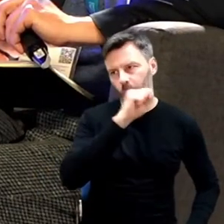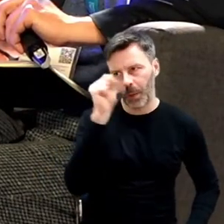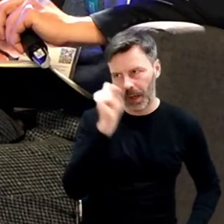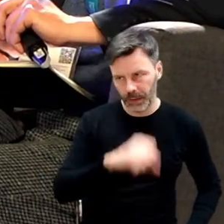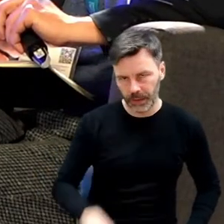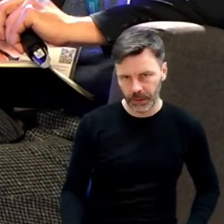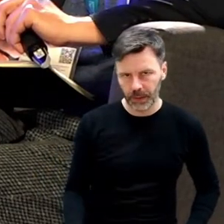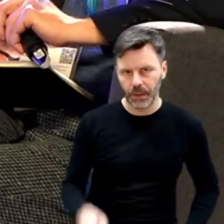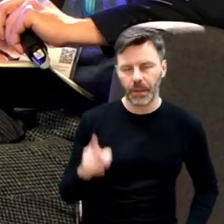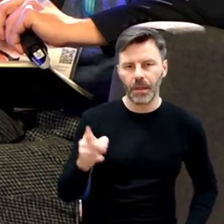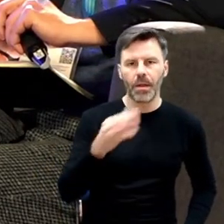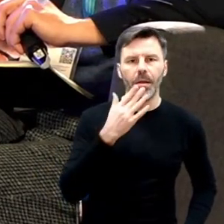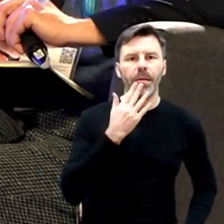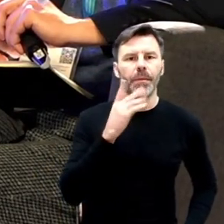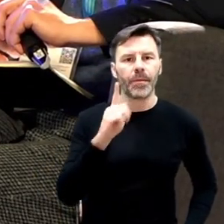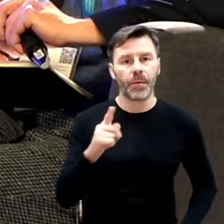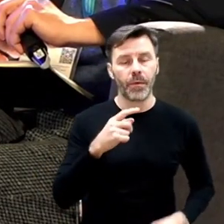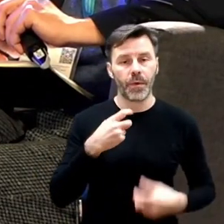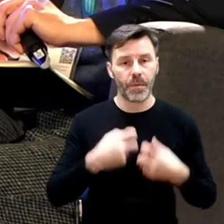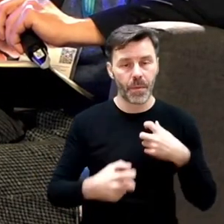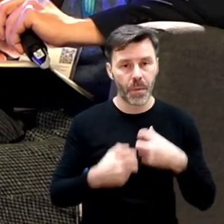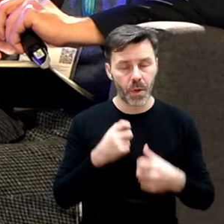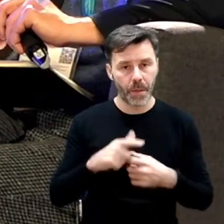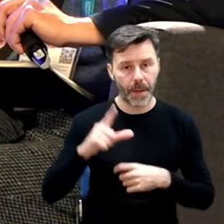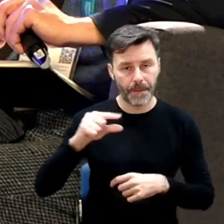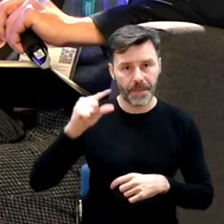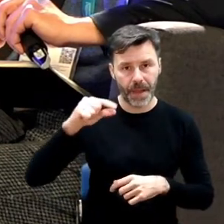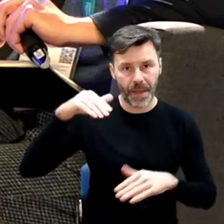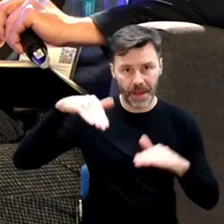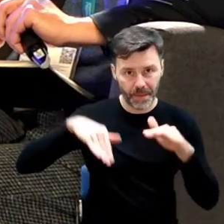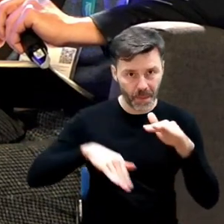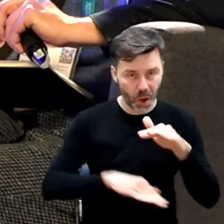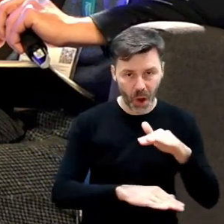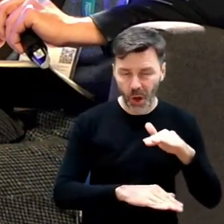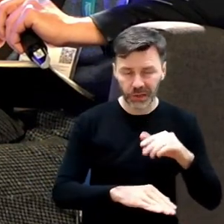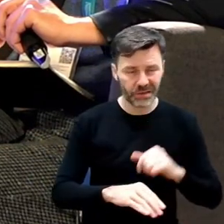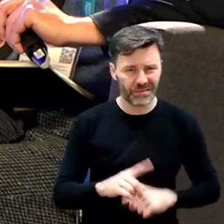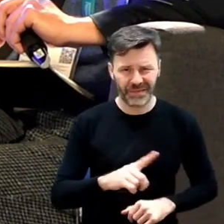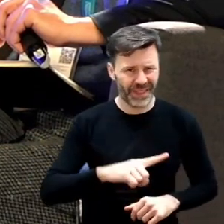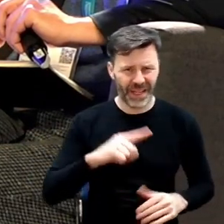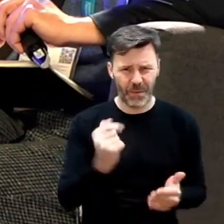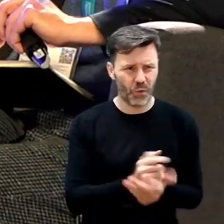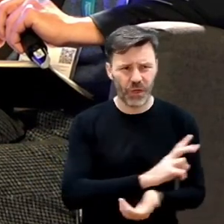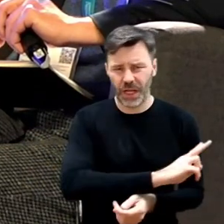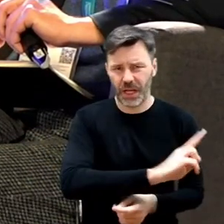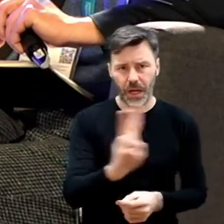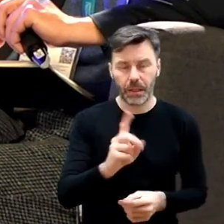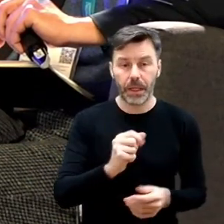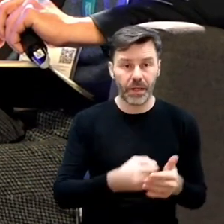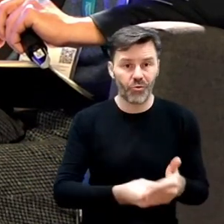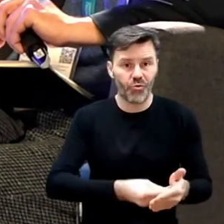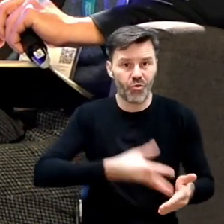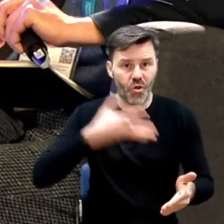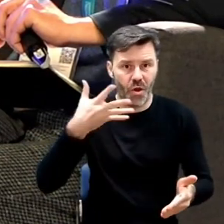problemu parkingowego trzeba zrobić parkingami podziemnymi. One są rzeczywiście bardzo drogie i zupełnie nieprzyszłościowe.